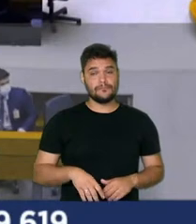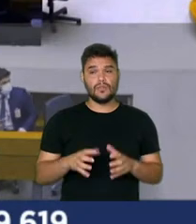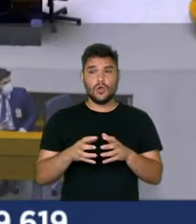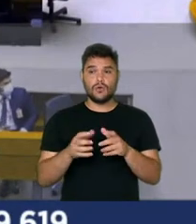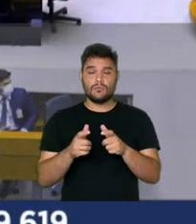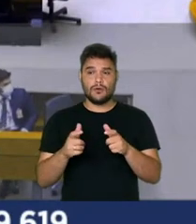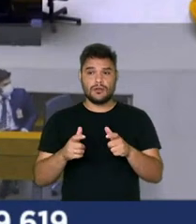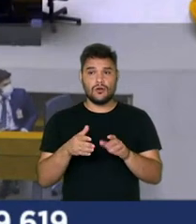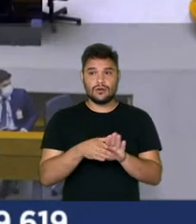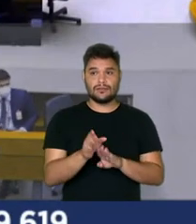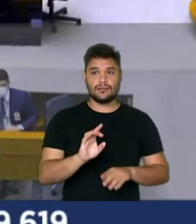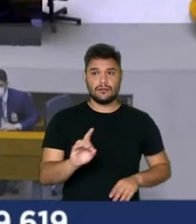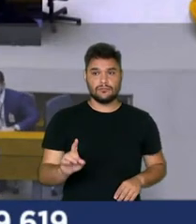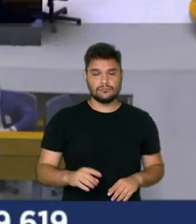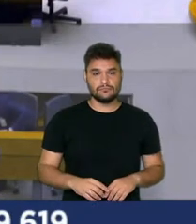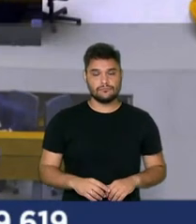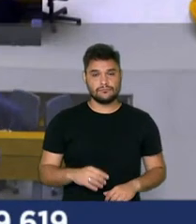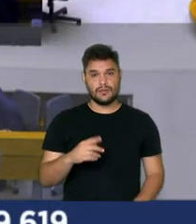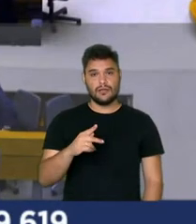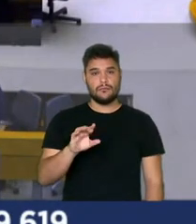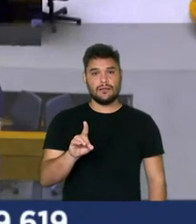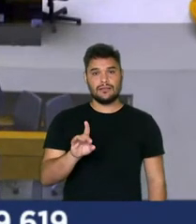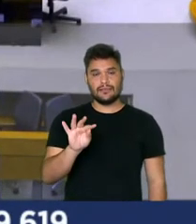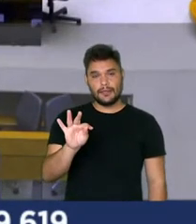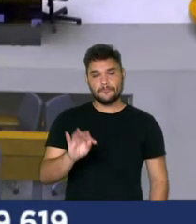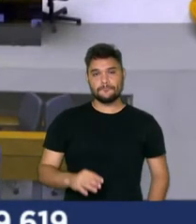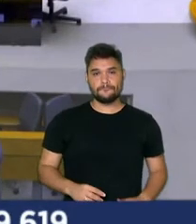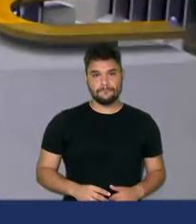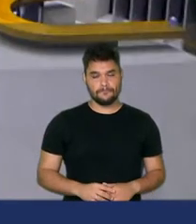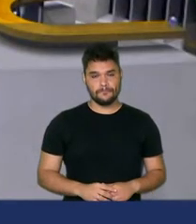ORIENTAÇÃO DO PARTIDO. VOTO SIM [DEPUTADO]: MDB ORIENTA NÃO, PRESIDENTE.